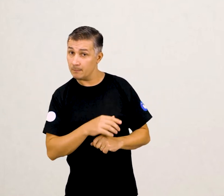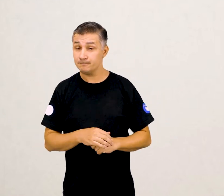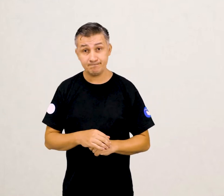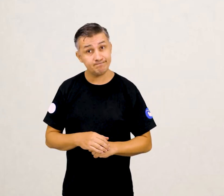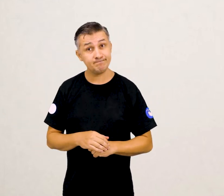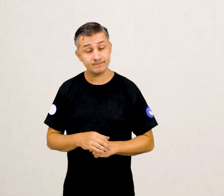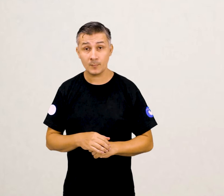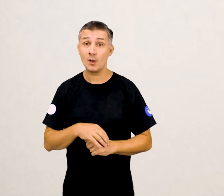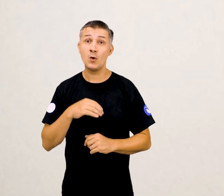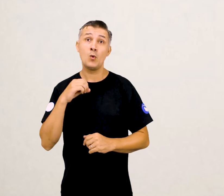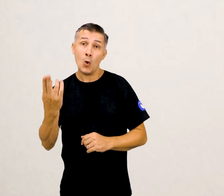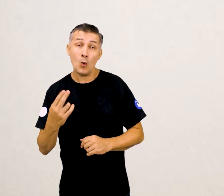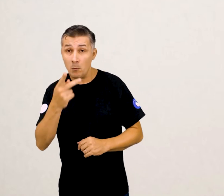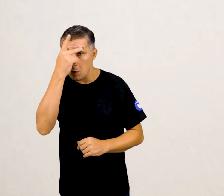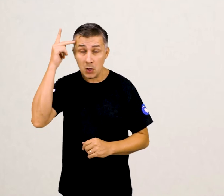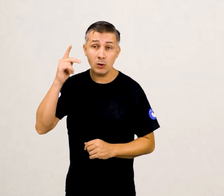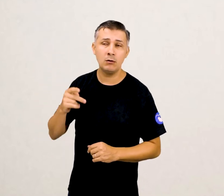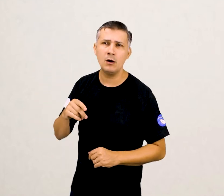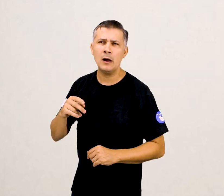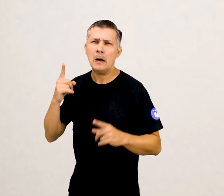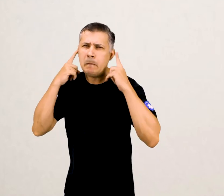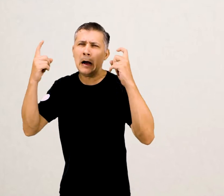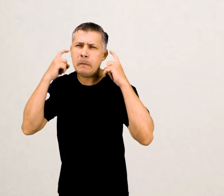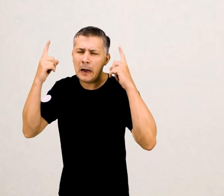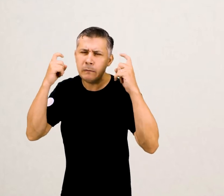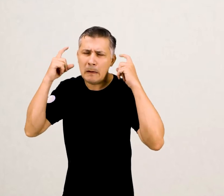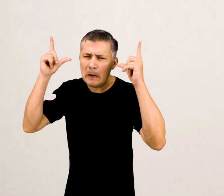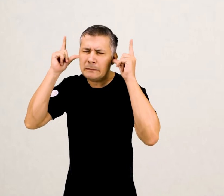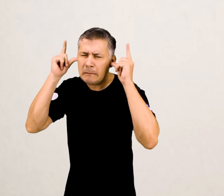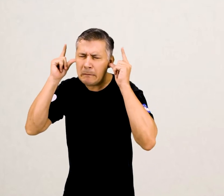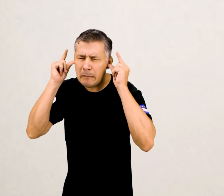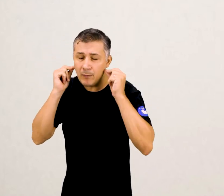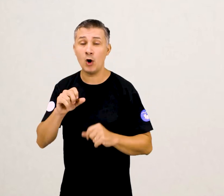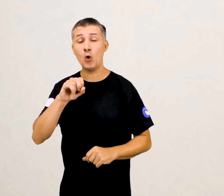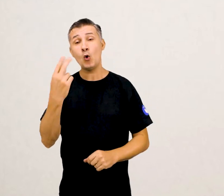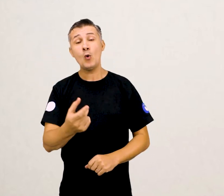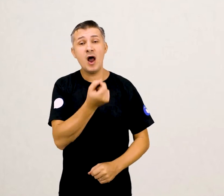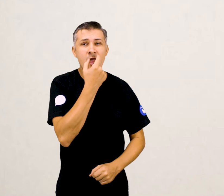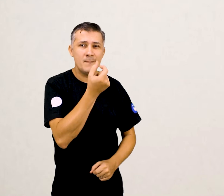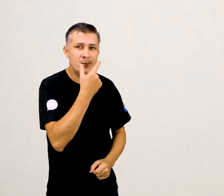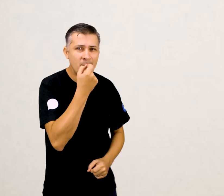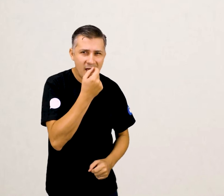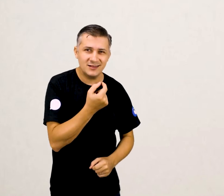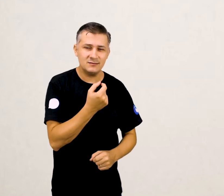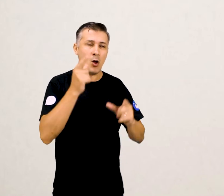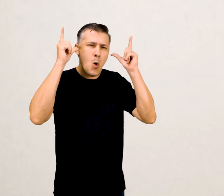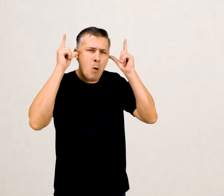Seja pela exposição a ruídos ou pelo uso se medicamentos, como alguns antibióticos e quimioterapias.